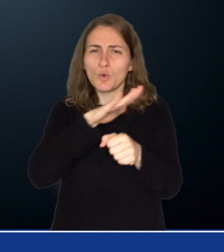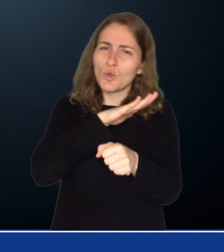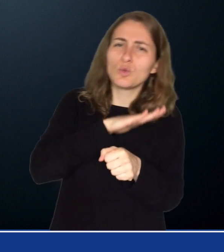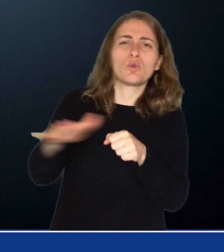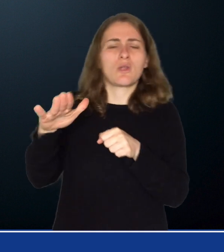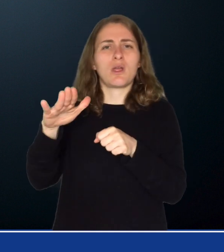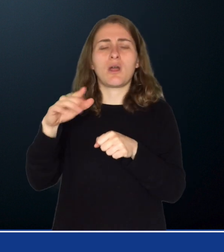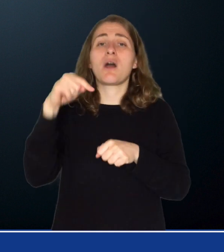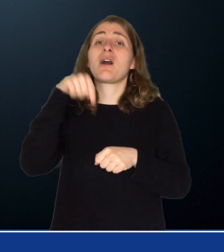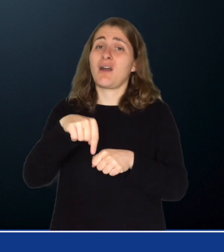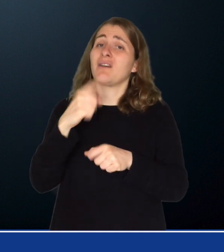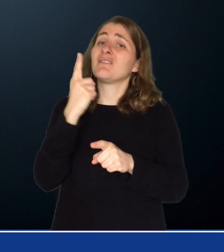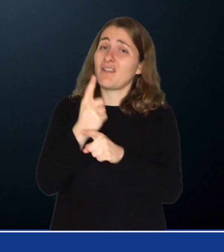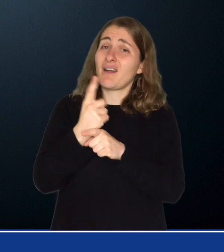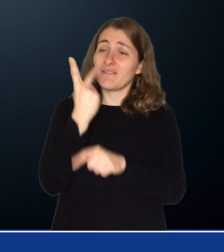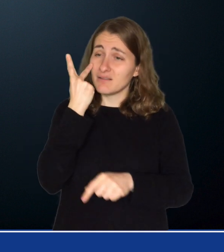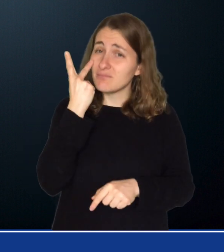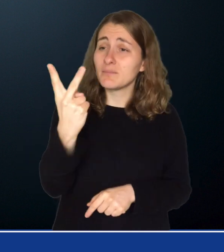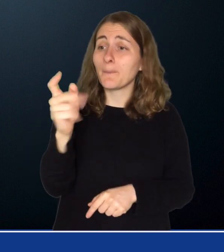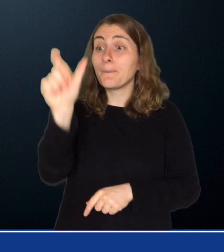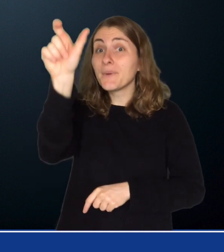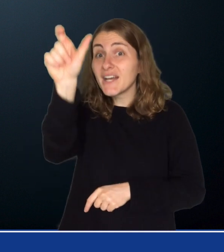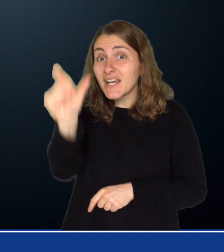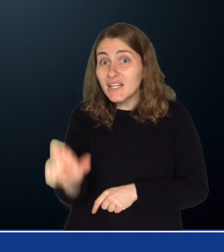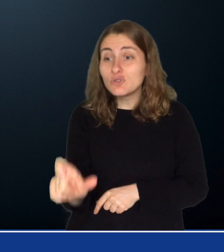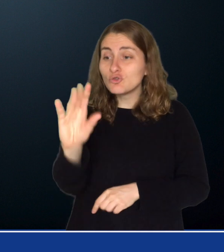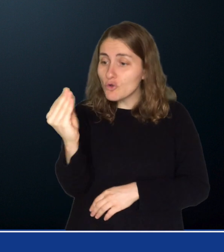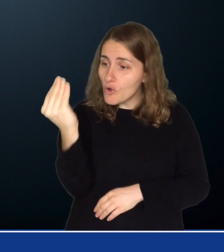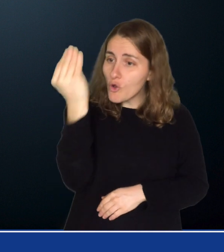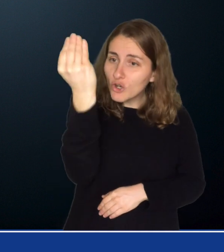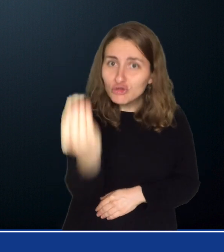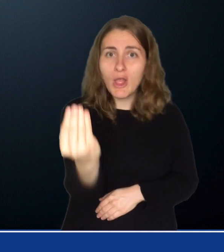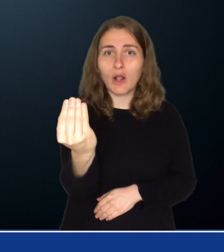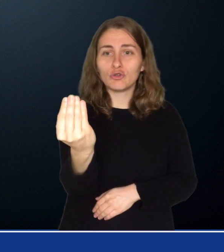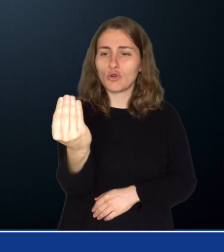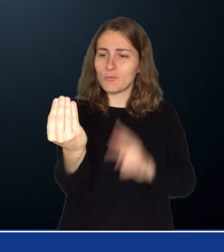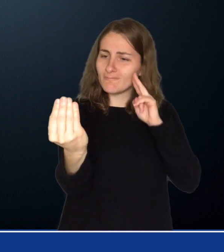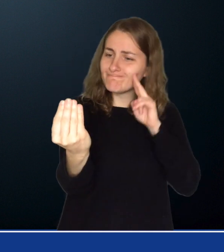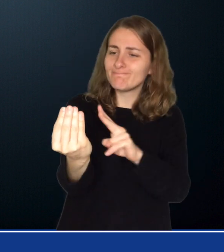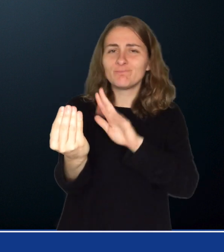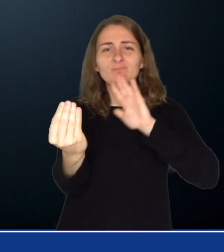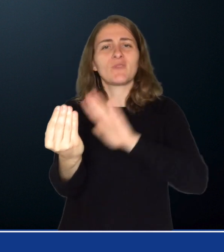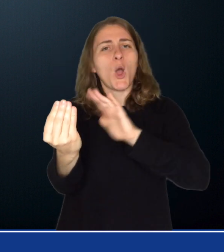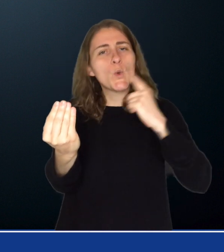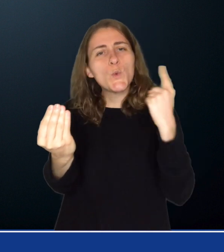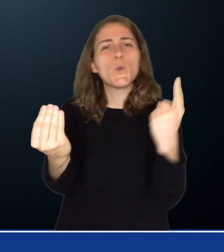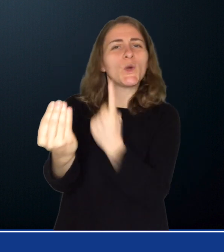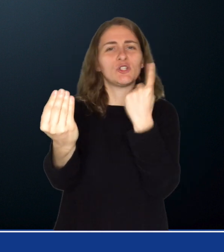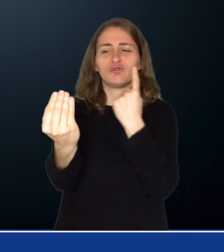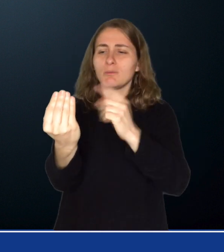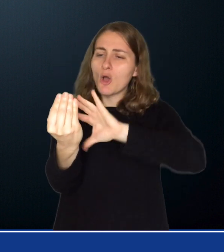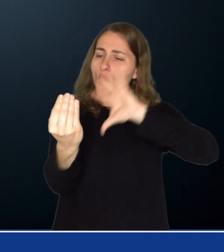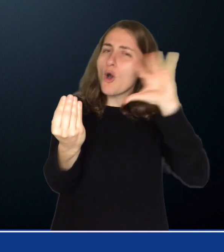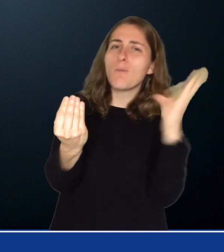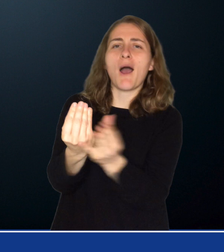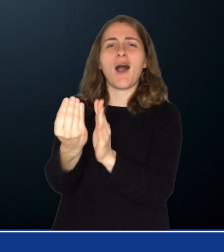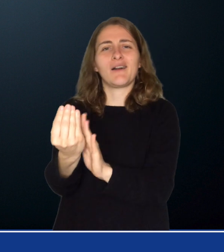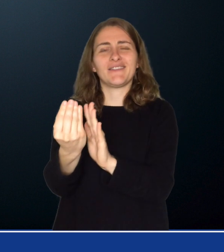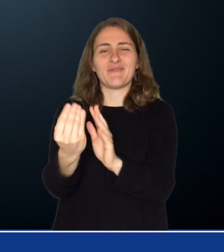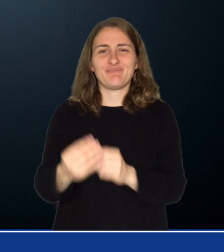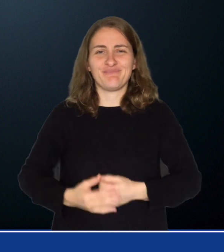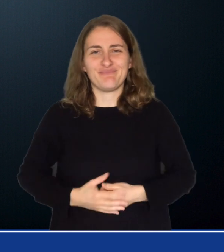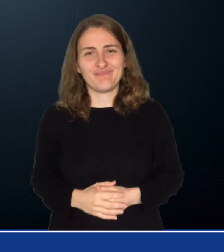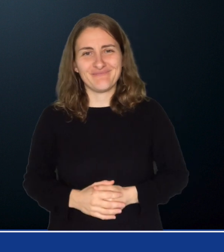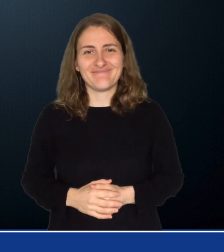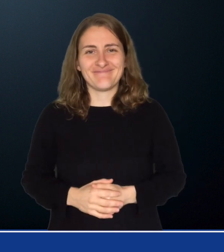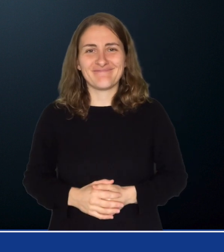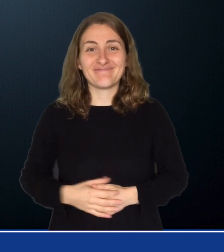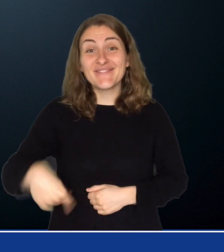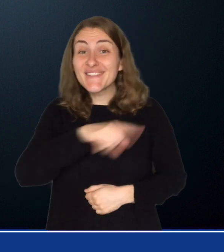La piena inclusione, come ripetiamo spesso, passa dal mettere al centro di tutto la persona nella sua unicità e globalità.